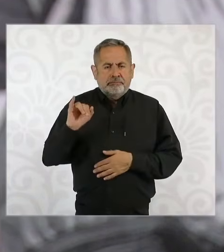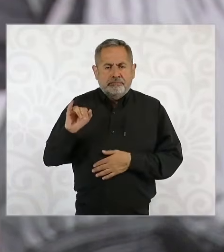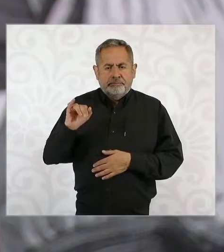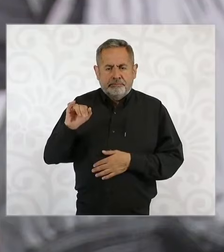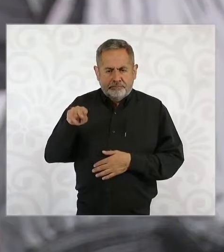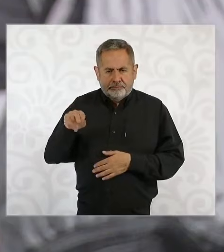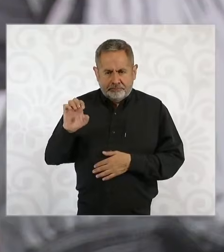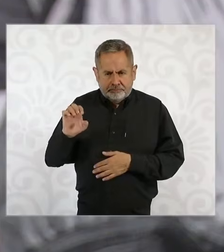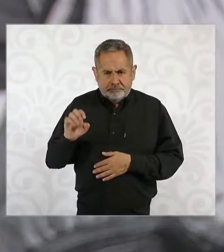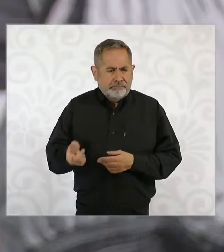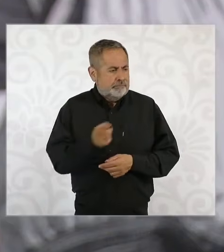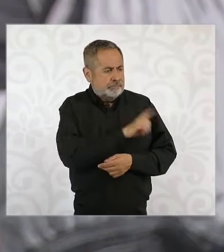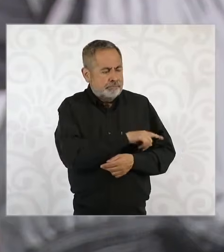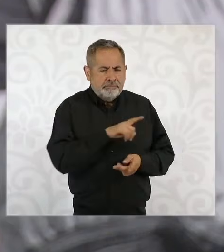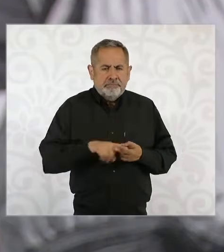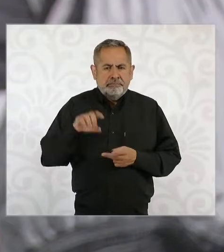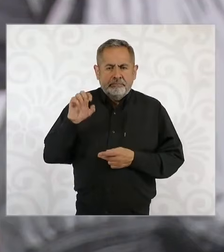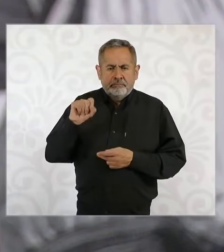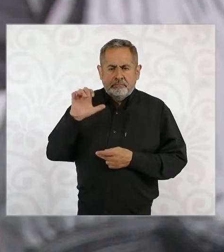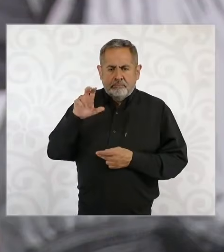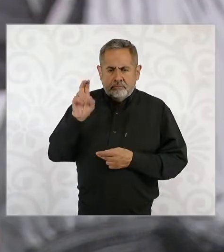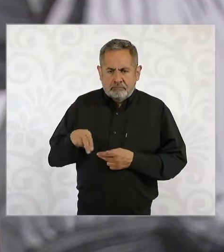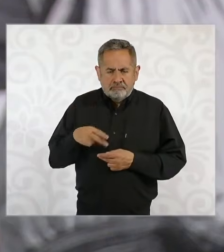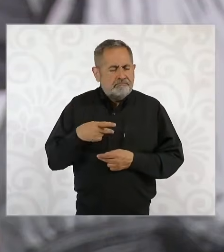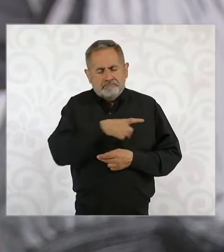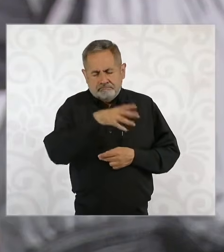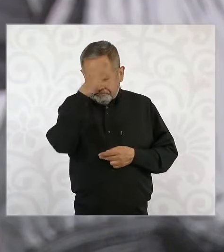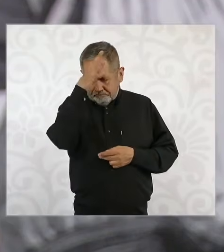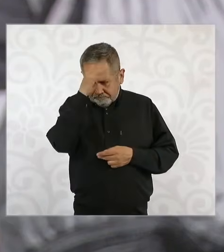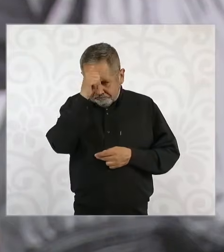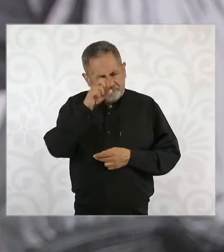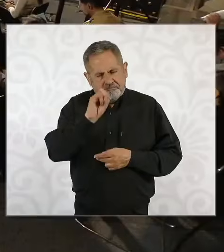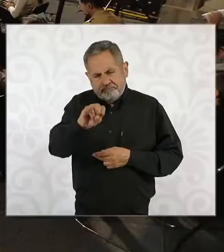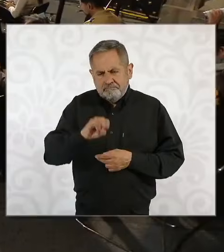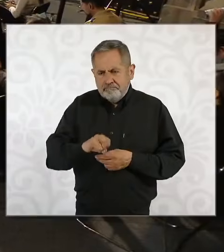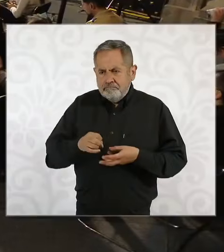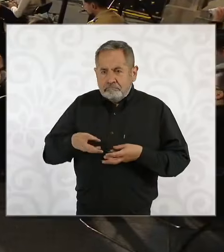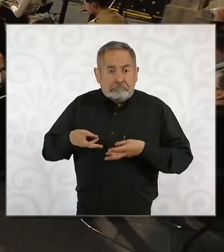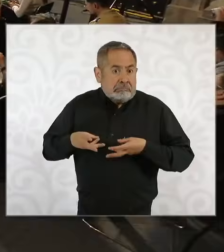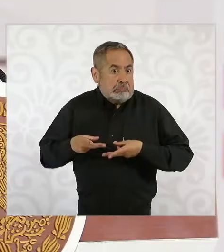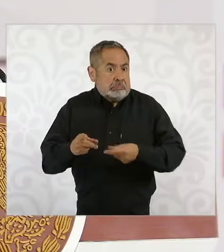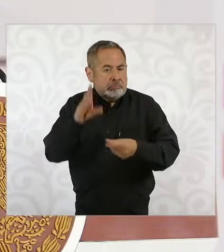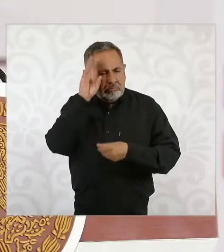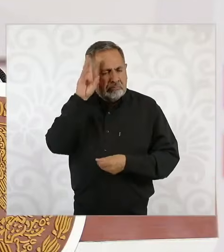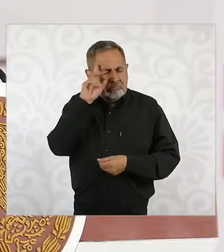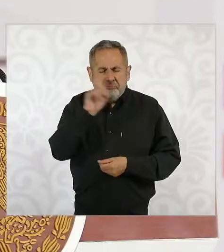vamos a llegar a acuerdos en materia de austeridad del presupuesto. No tenemos ninguna duda. En ese